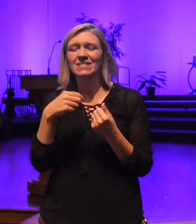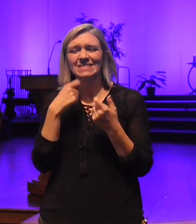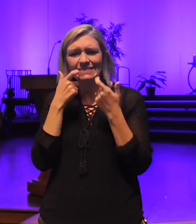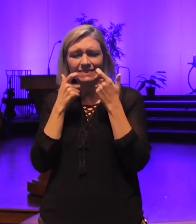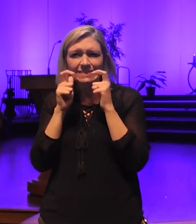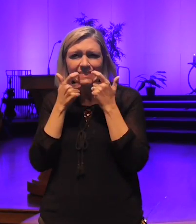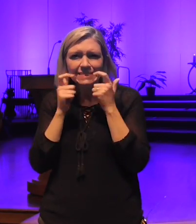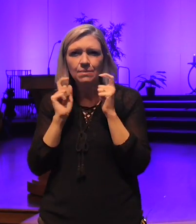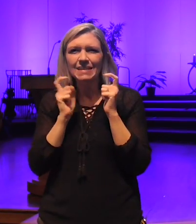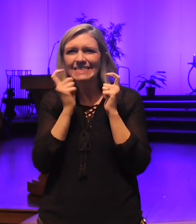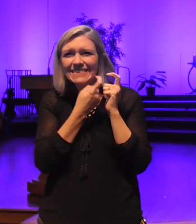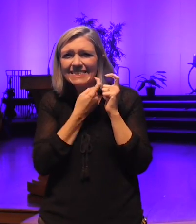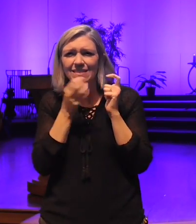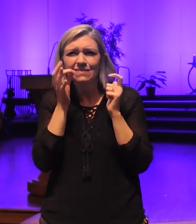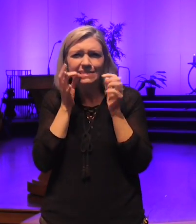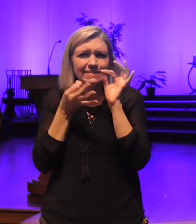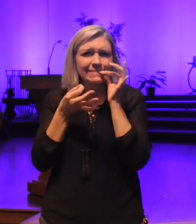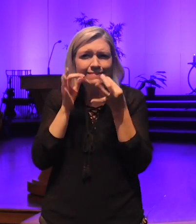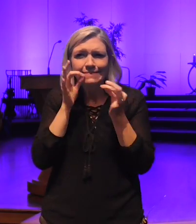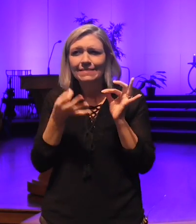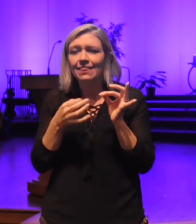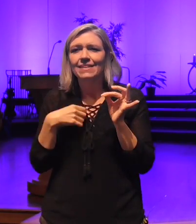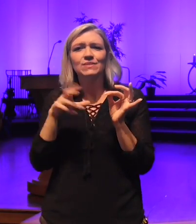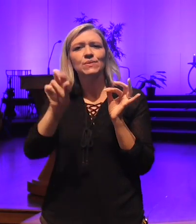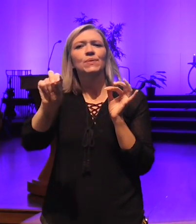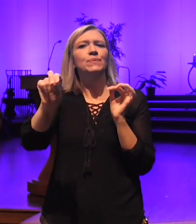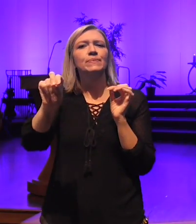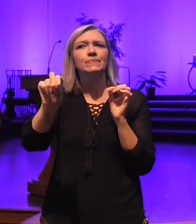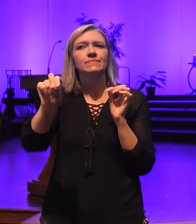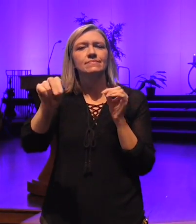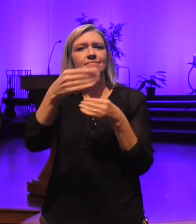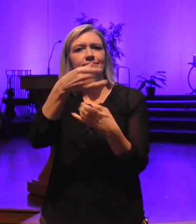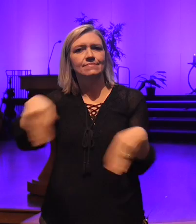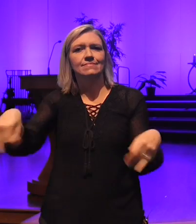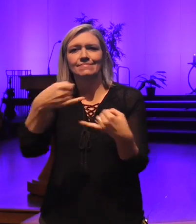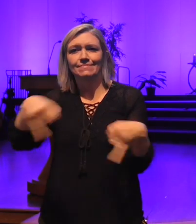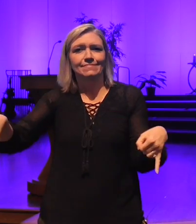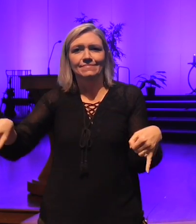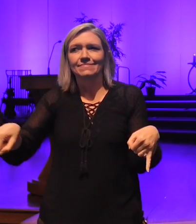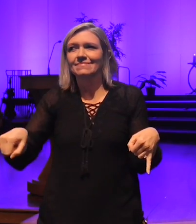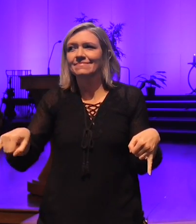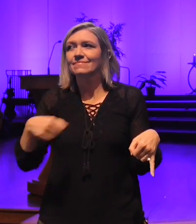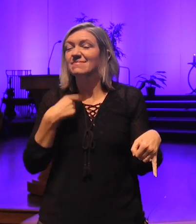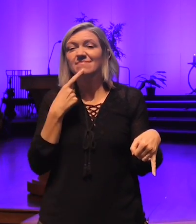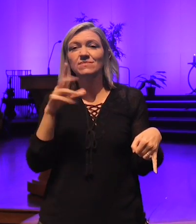el día Acabo de decir col rizada [Risas] [Aplausos]